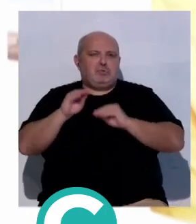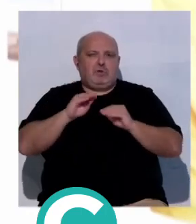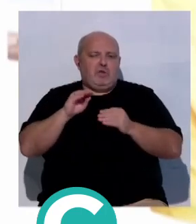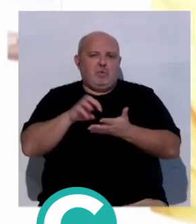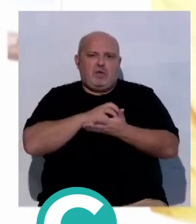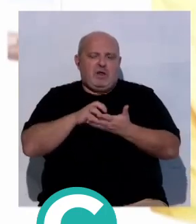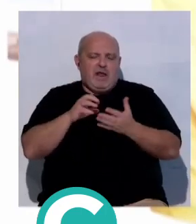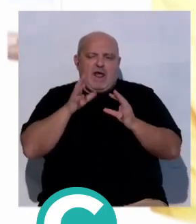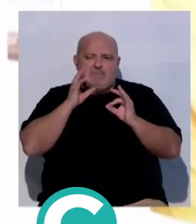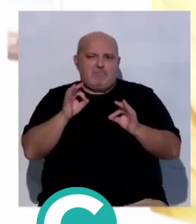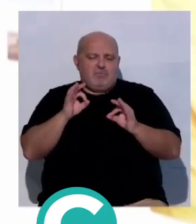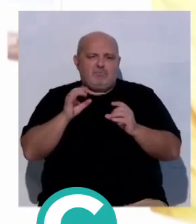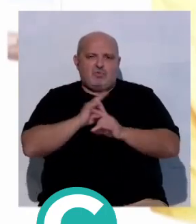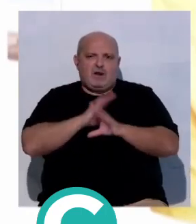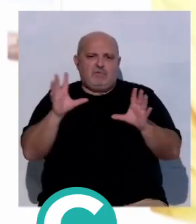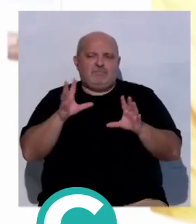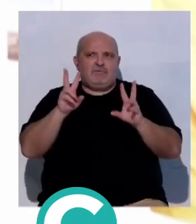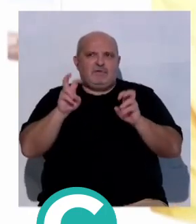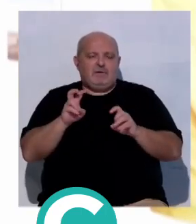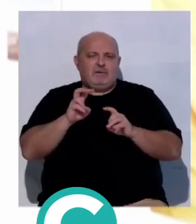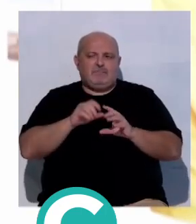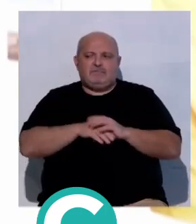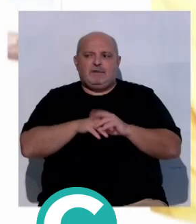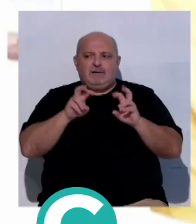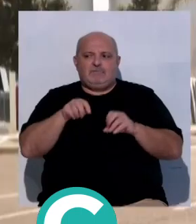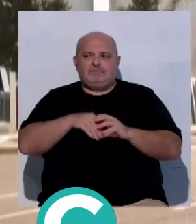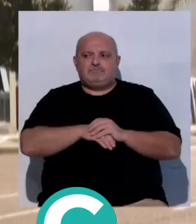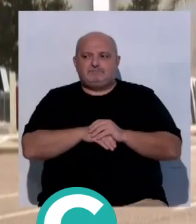que tiene creo que con mis declaraciones que creo que son contundentes en este sentido sí